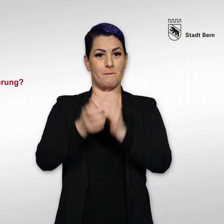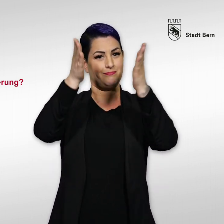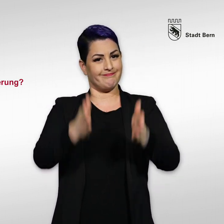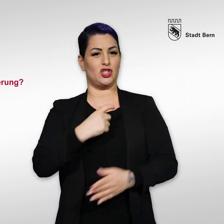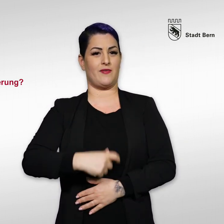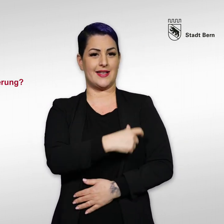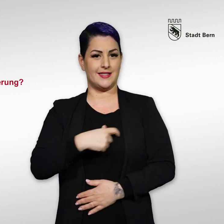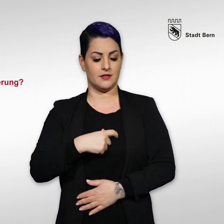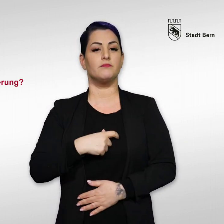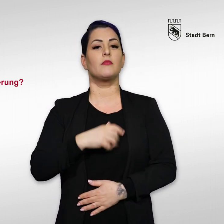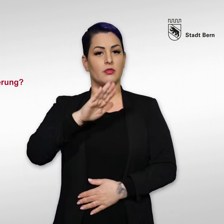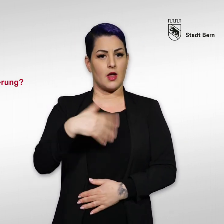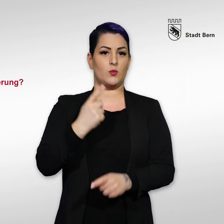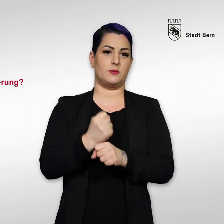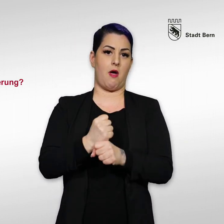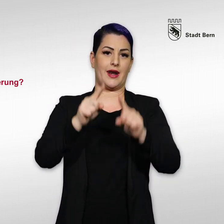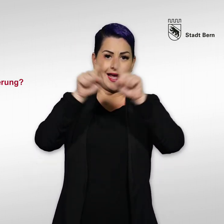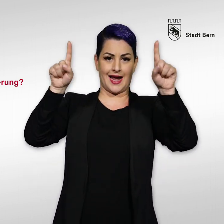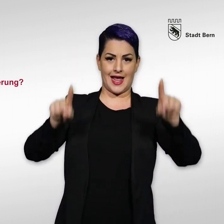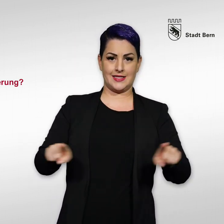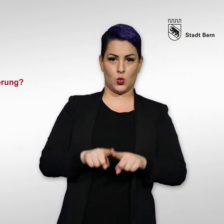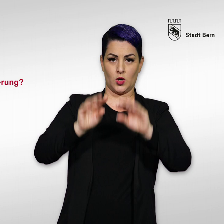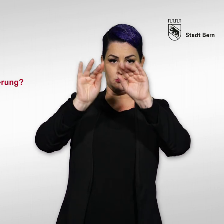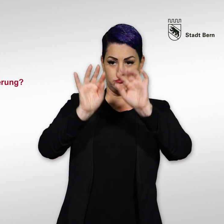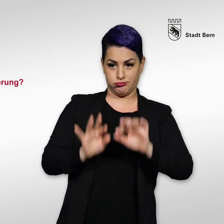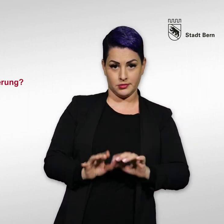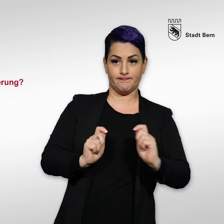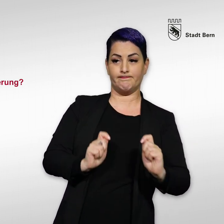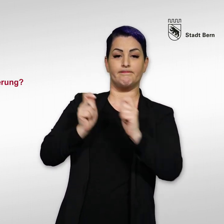Dann müssen Sie ein Gesuch um Einbürgerung einreichen.